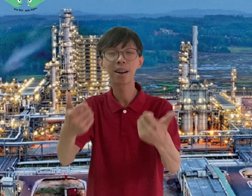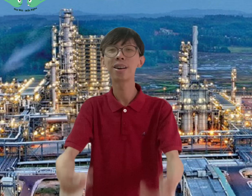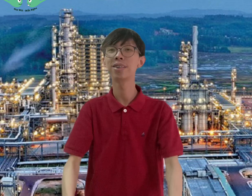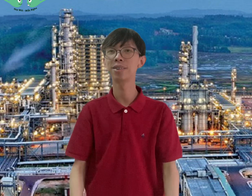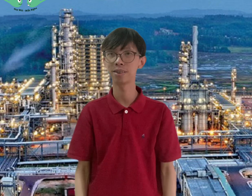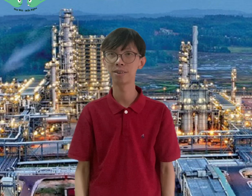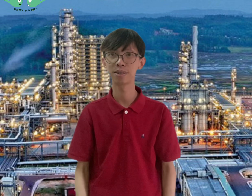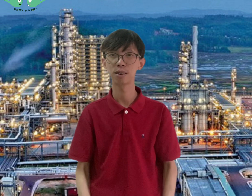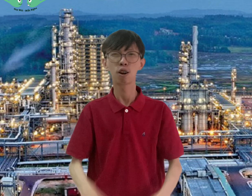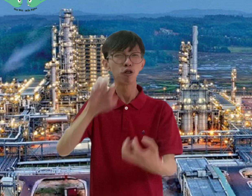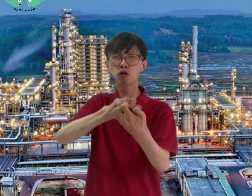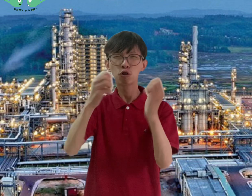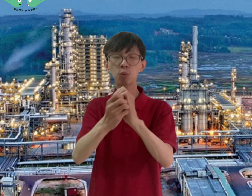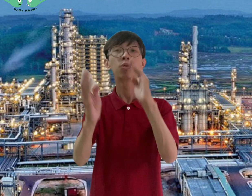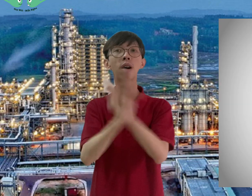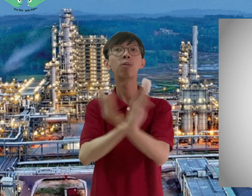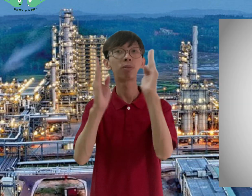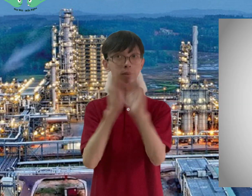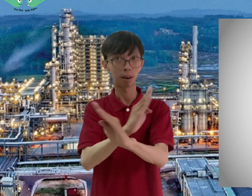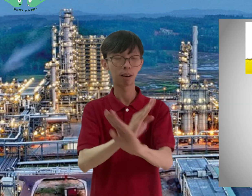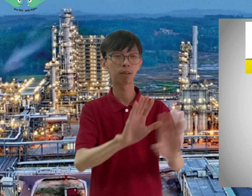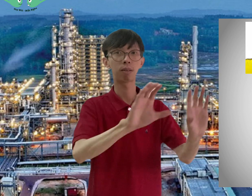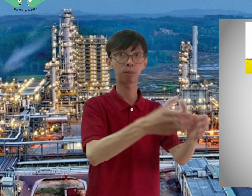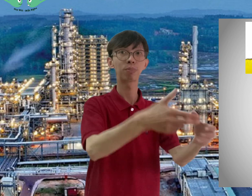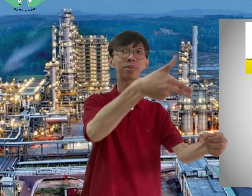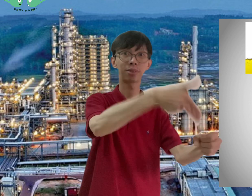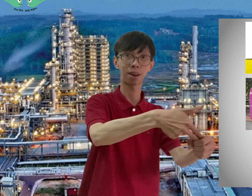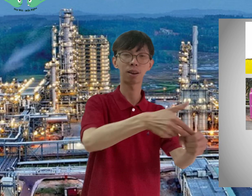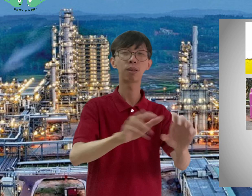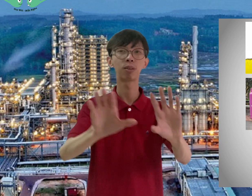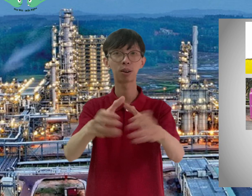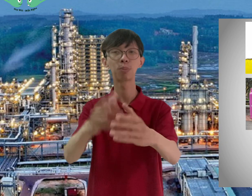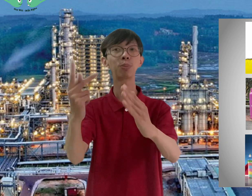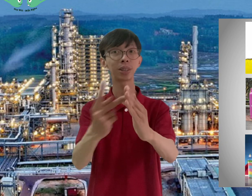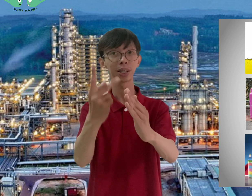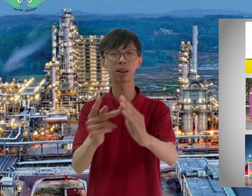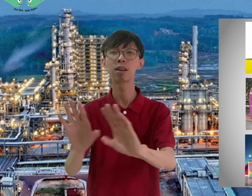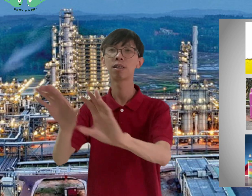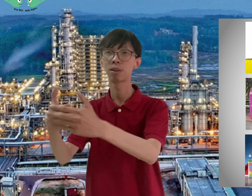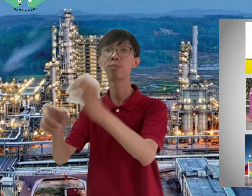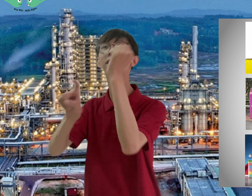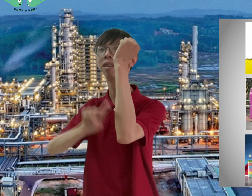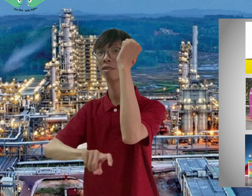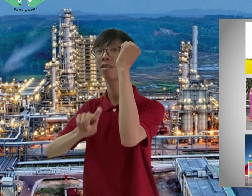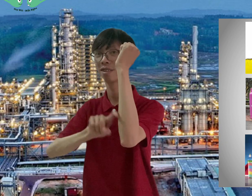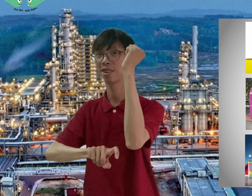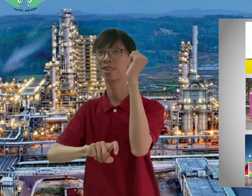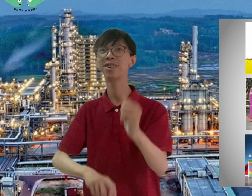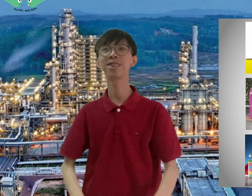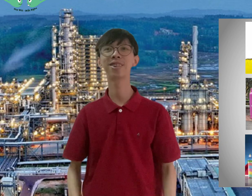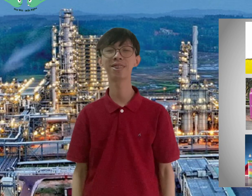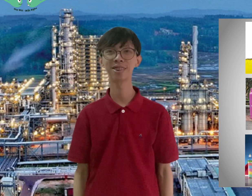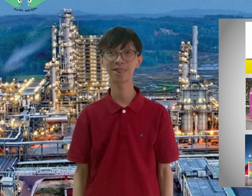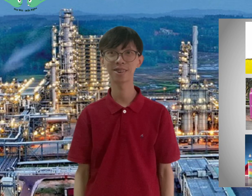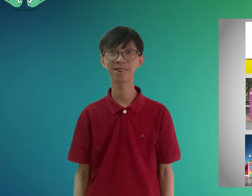tinh chế thành các sản phẩm hữu ích hơn như naphtha dầu khí, xăng, và dầu nhiên liệu khác.